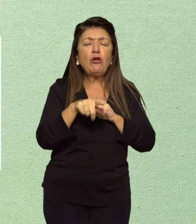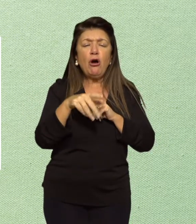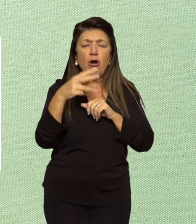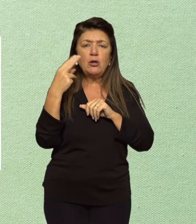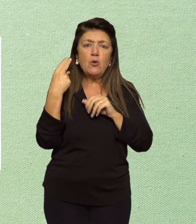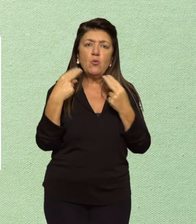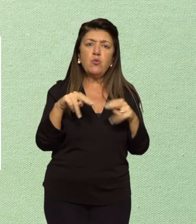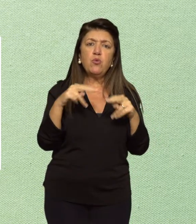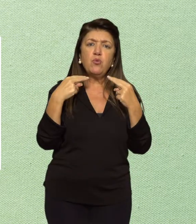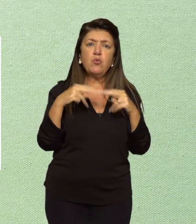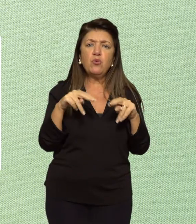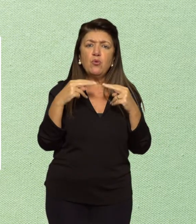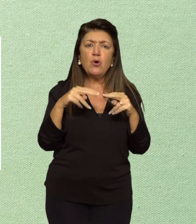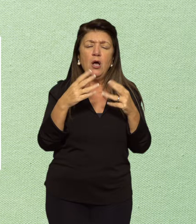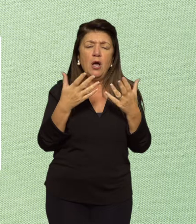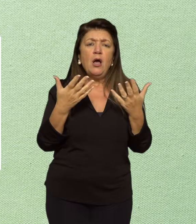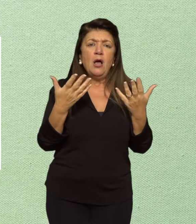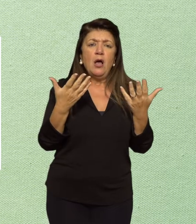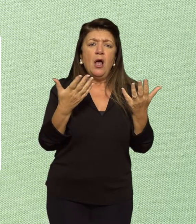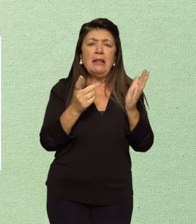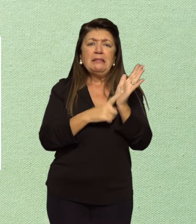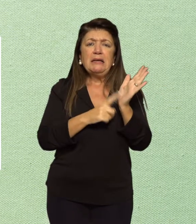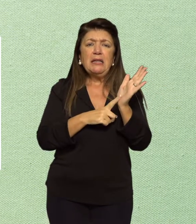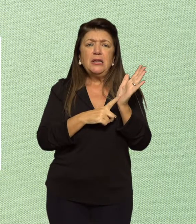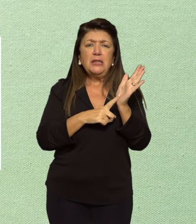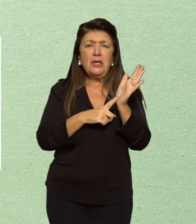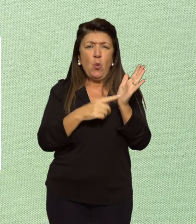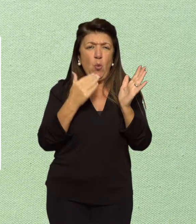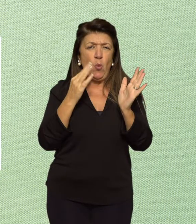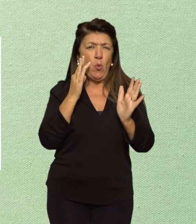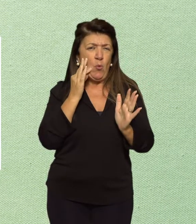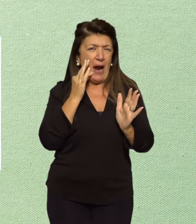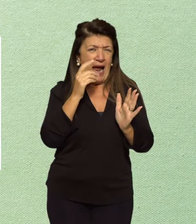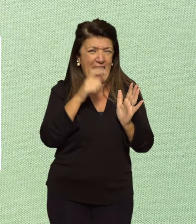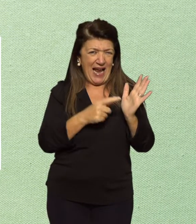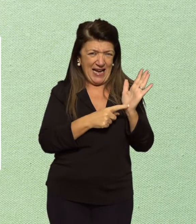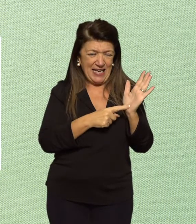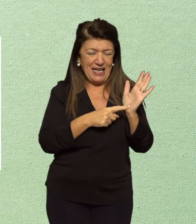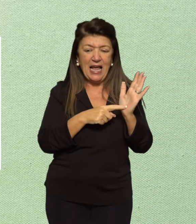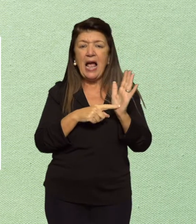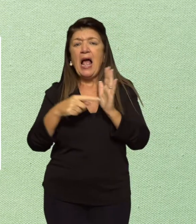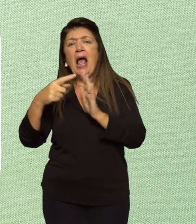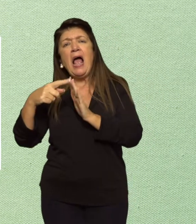contrasto con i diritti umani. - E' una violazione dei diritti umani, lo dice chiaramente l'Onu con la sua